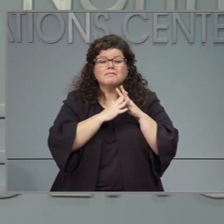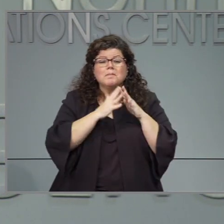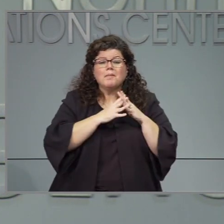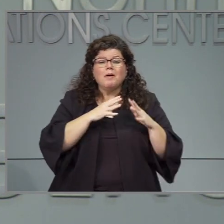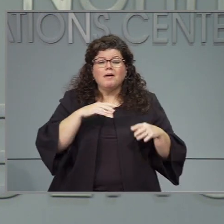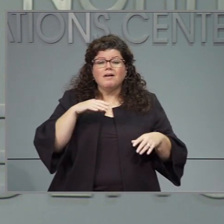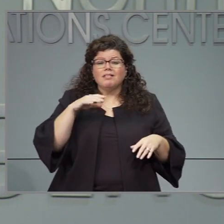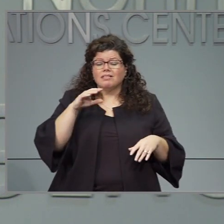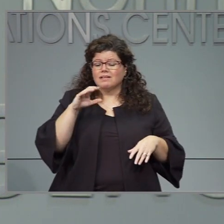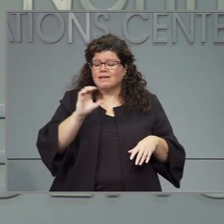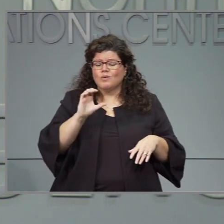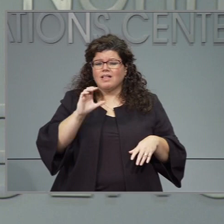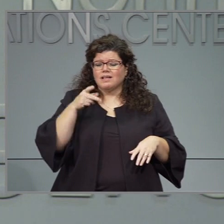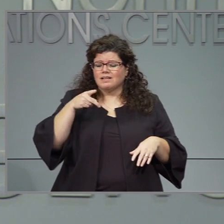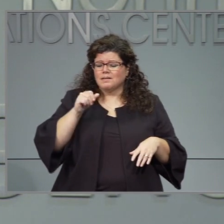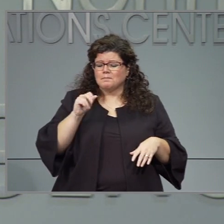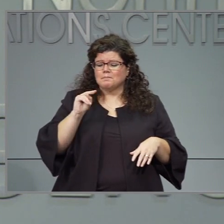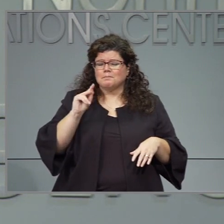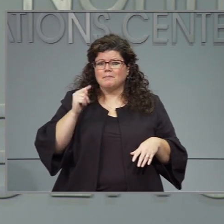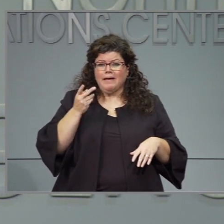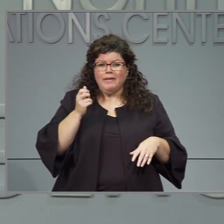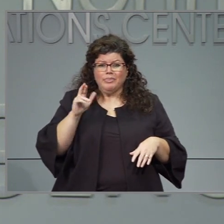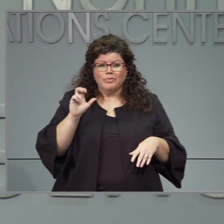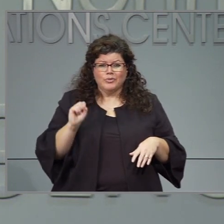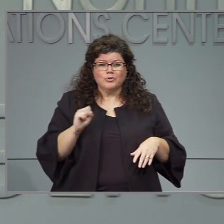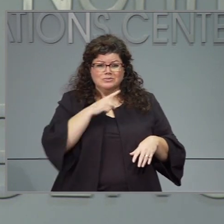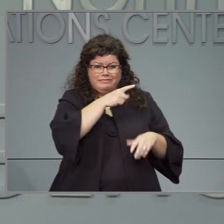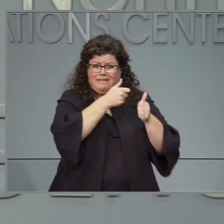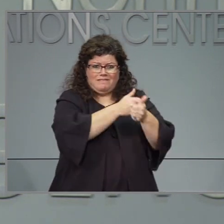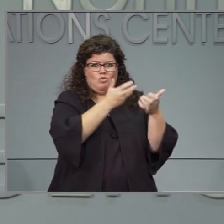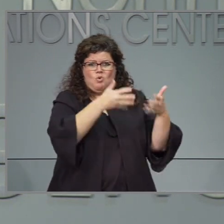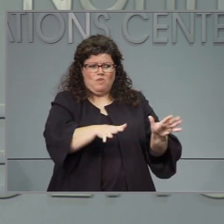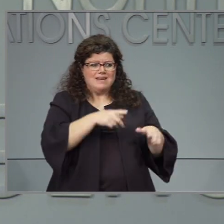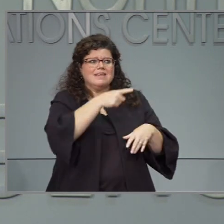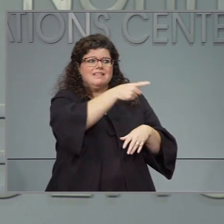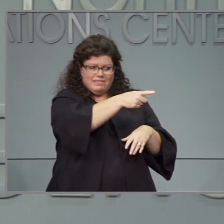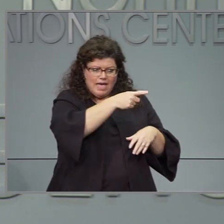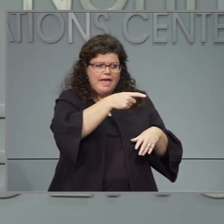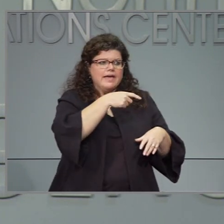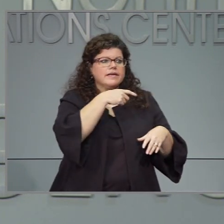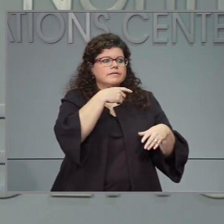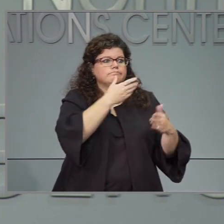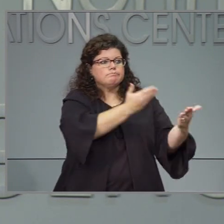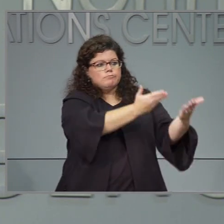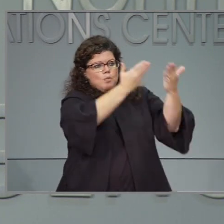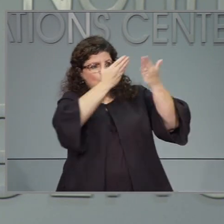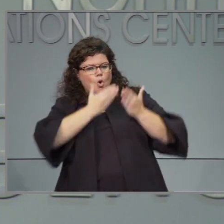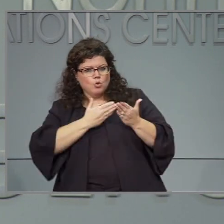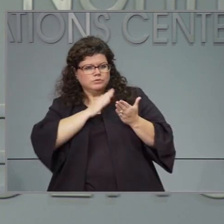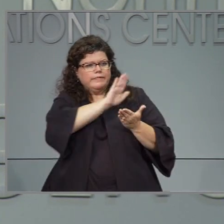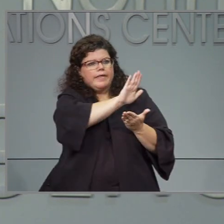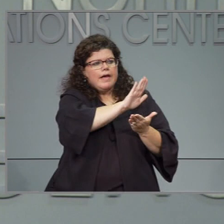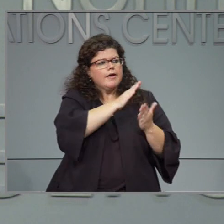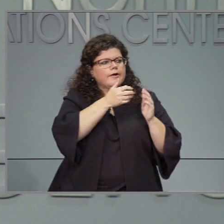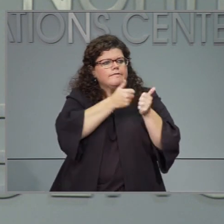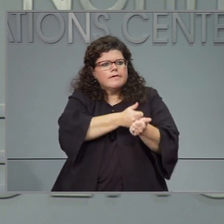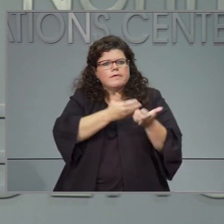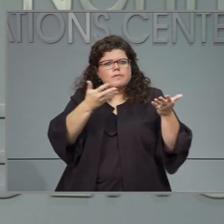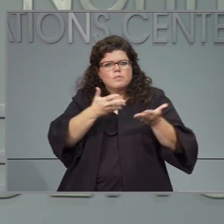servicios humanos han conversado bastante al respecto, y presentaron planes, y fue alrededor de esa cifra